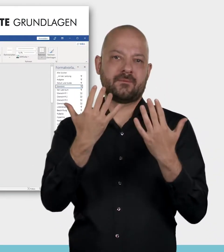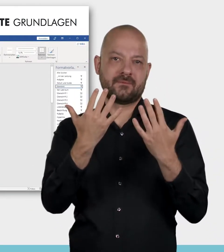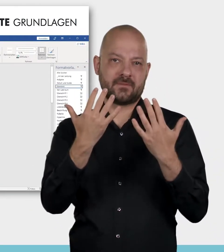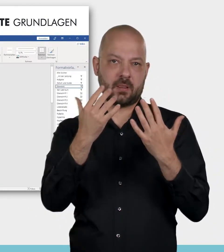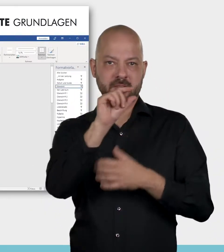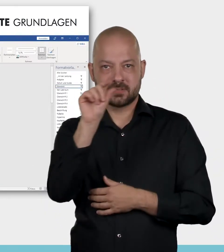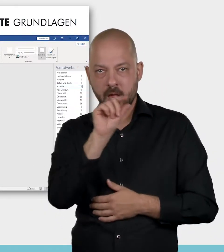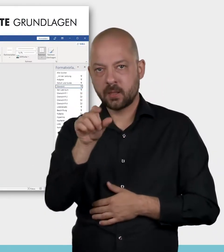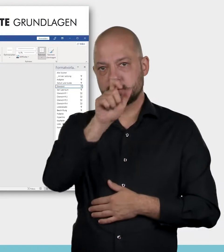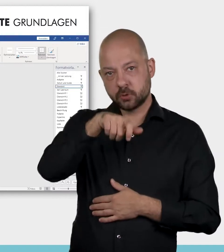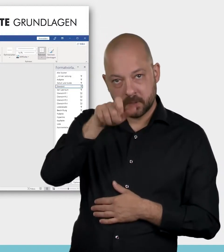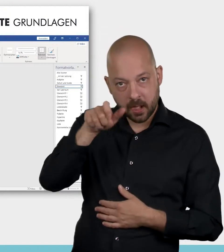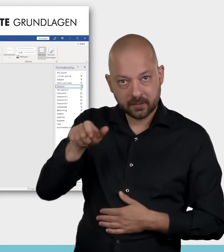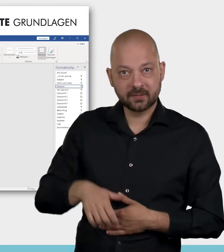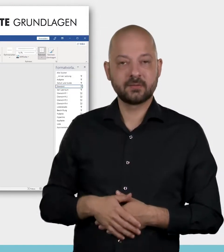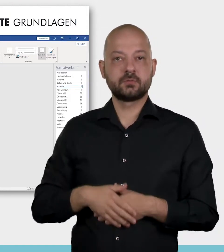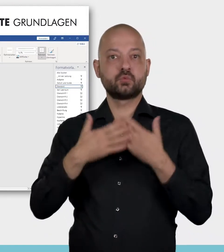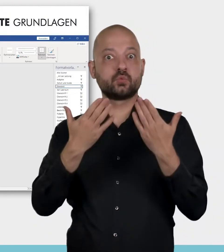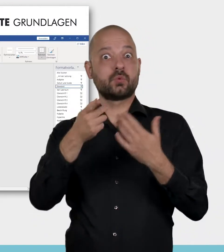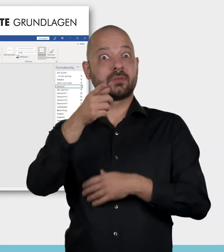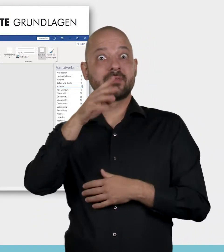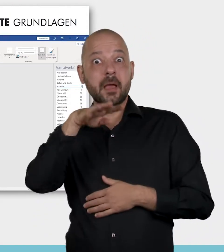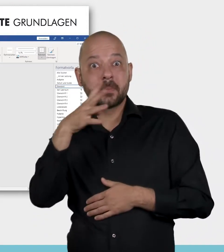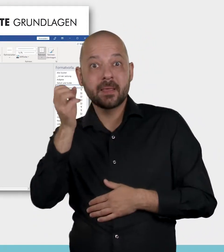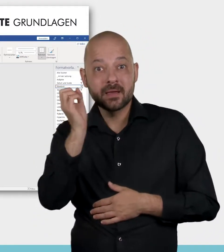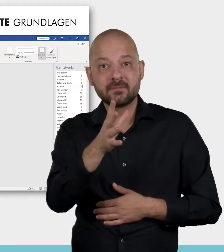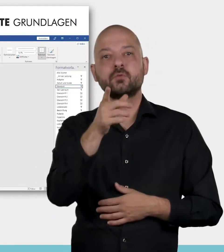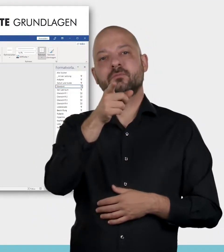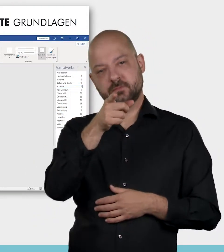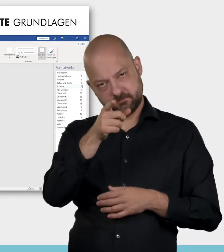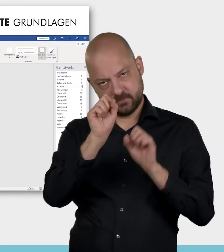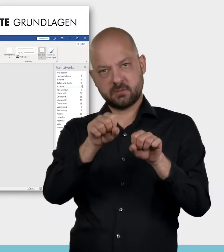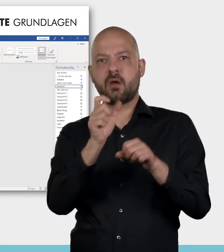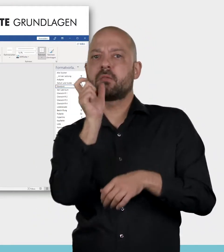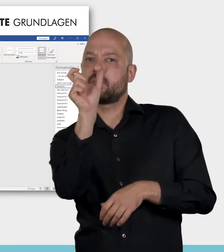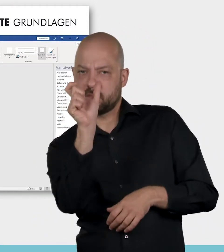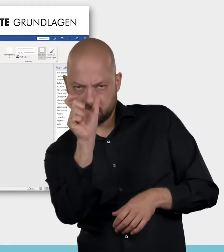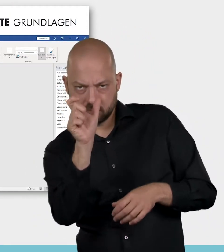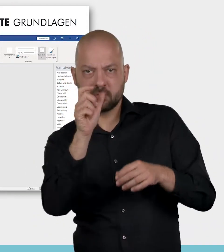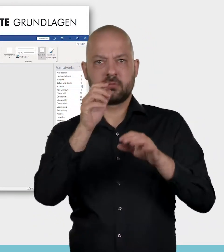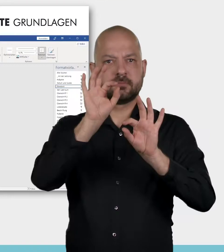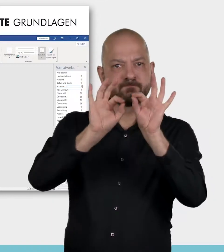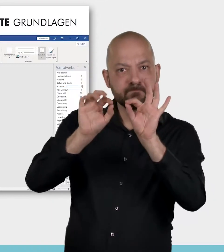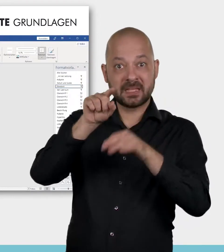Unter „Tabellenentwurf“ legen Sie anschließend fest, ob Ihre erste Zeile als Überschrift gelesen werden soll.